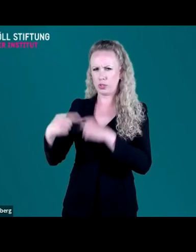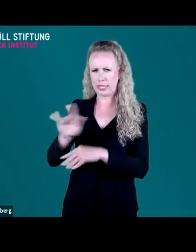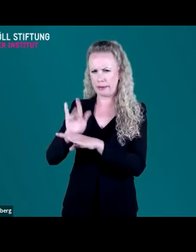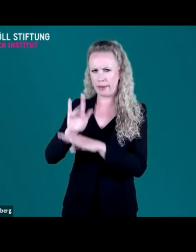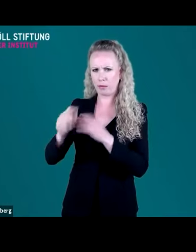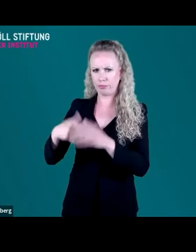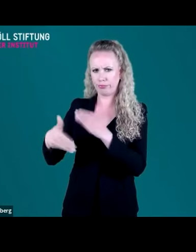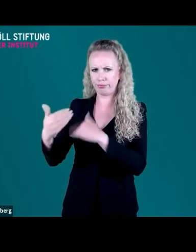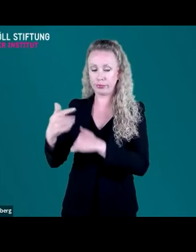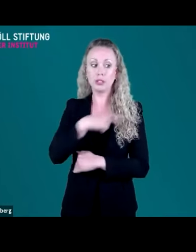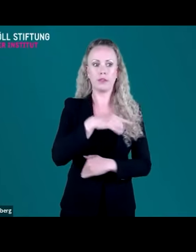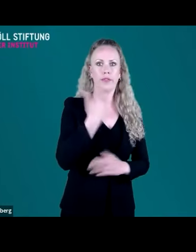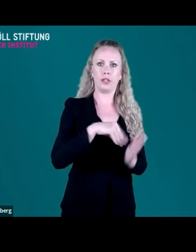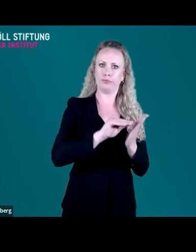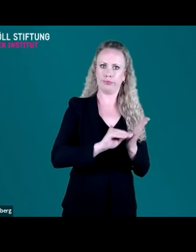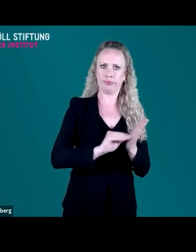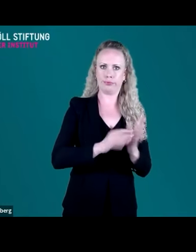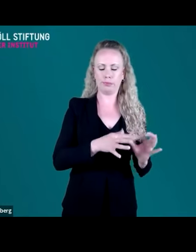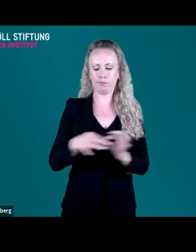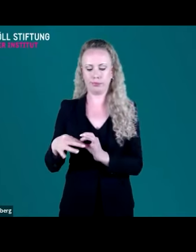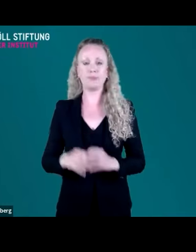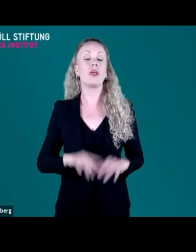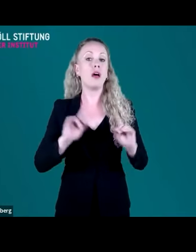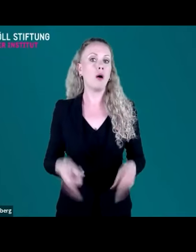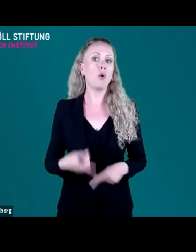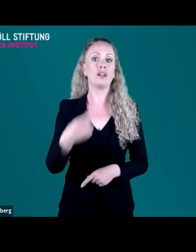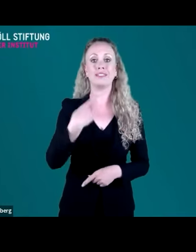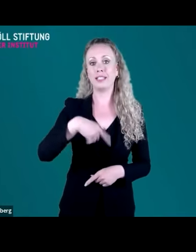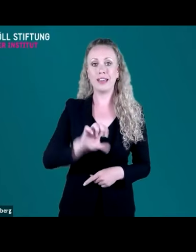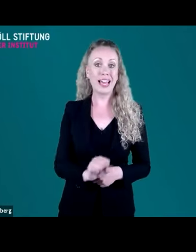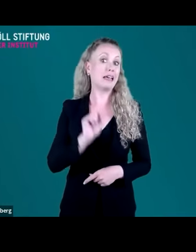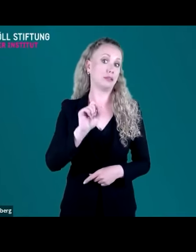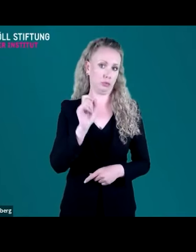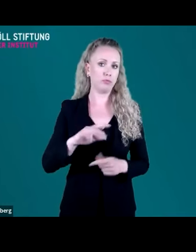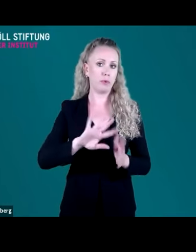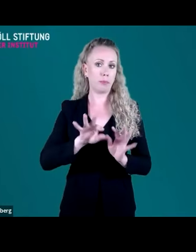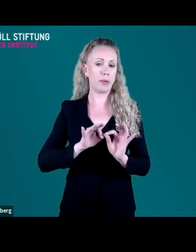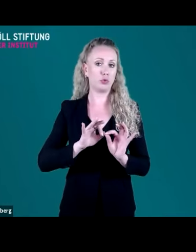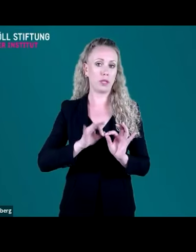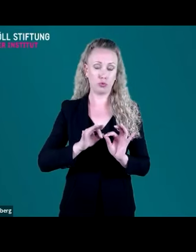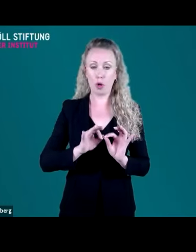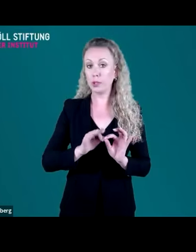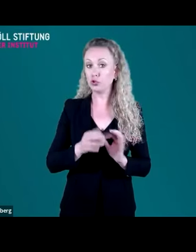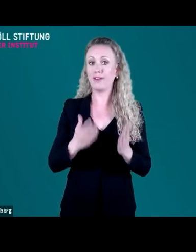Ebenso begrüßen möchte ich die DGS-Dolmetscherinnen Lisa von Fürstenberg und Magdalena Meisen.